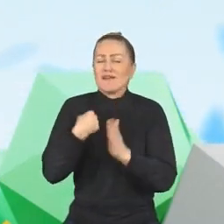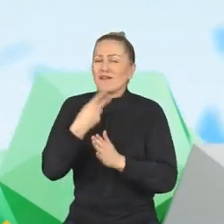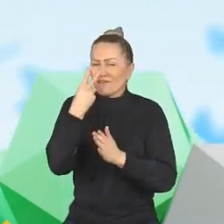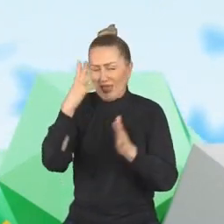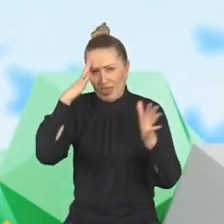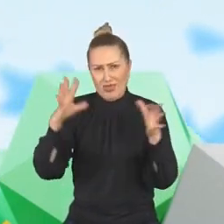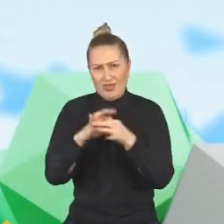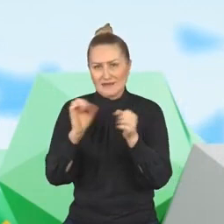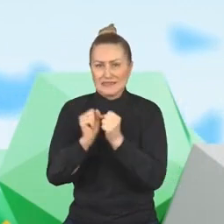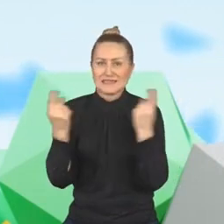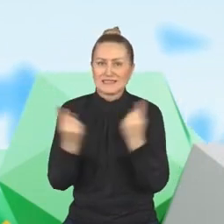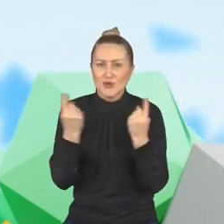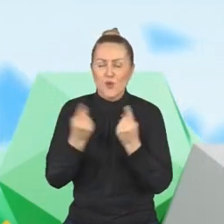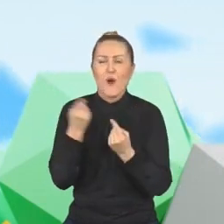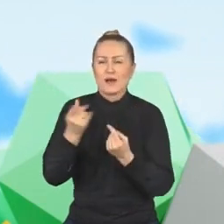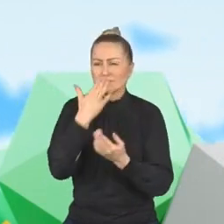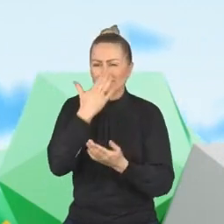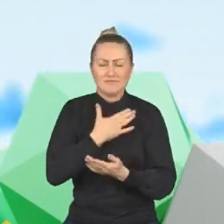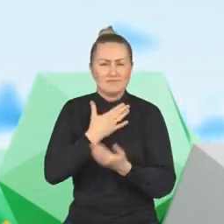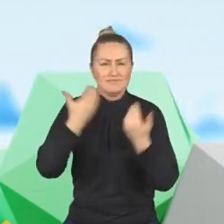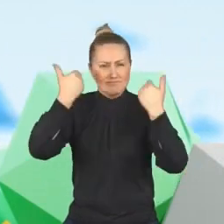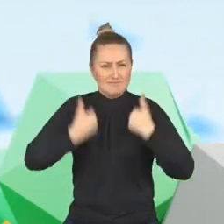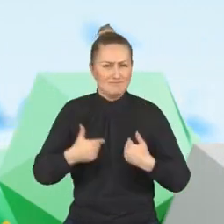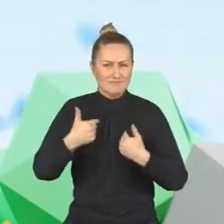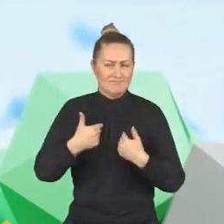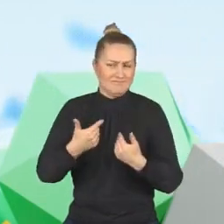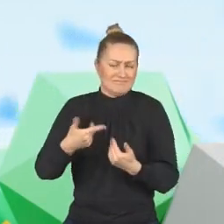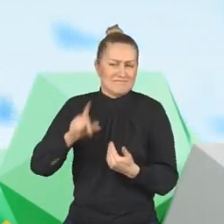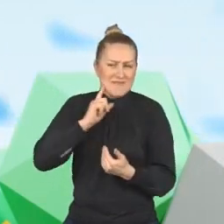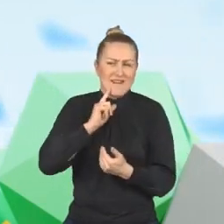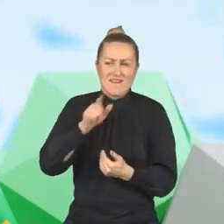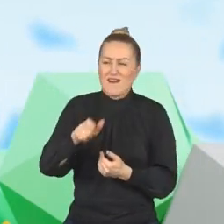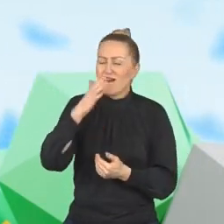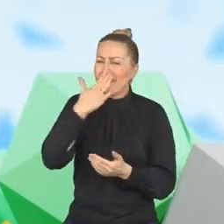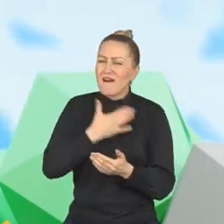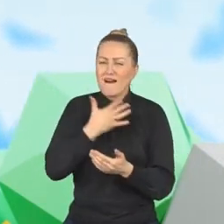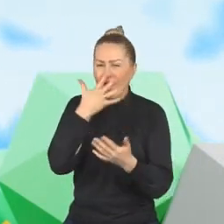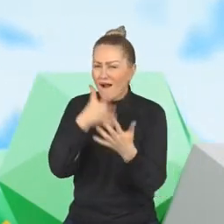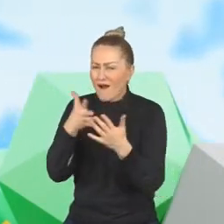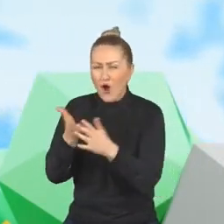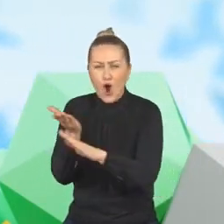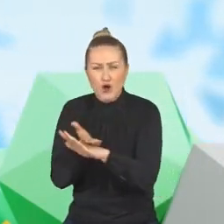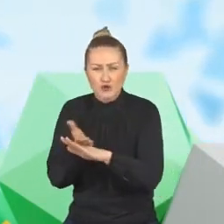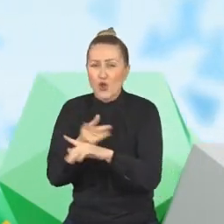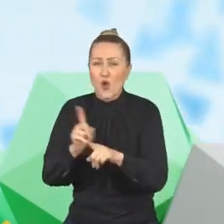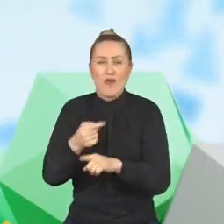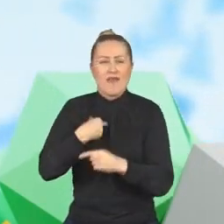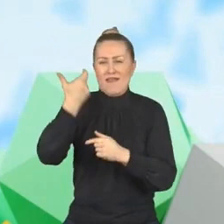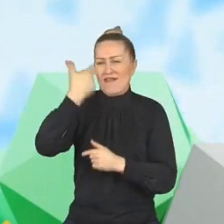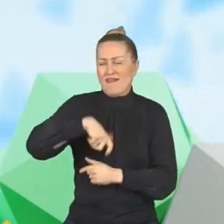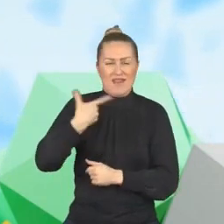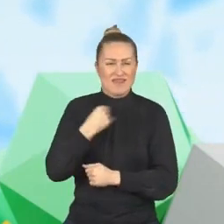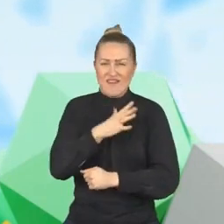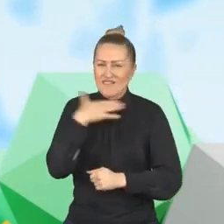syndromem oszusta. Czyli taka sytuacja, takie przeświadczenie, że nie jesteśmy wystarczający, że nie mamy wystarczająco kompetencji,